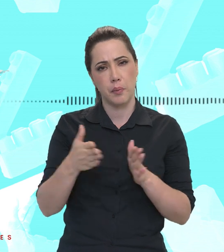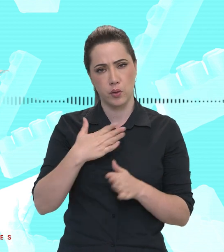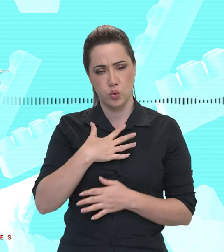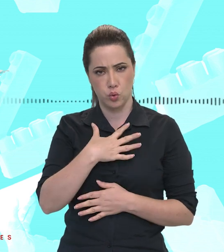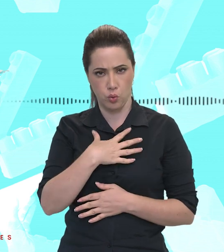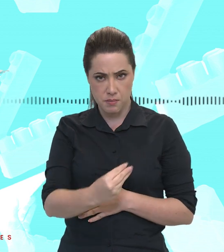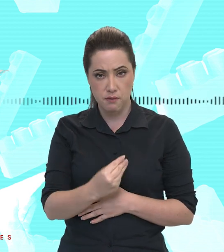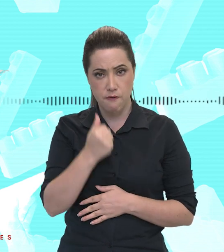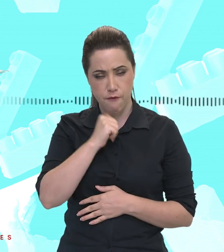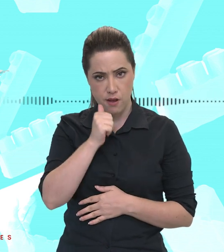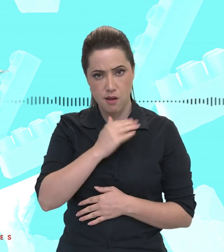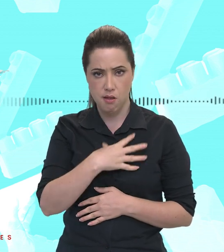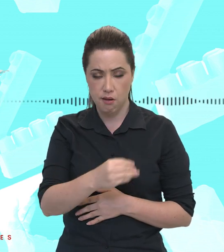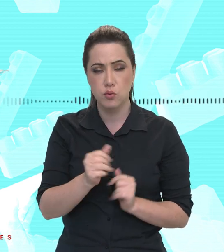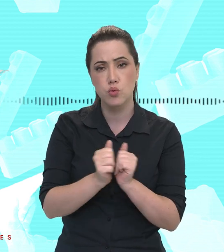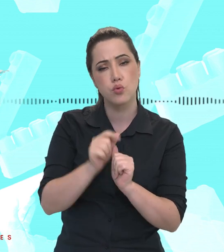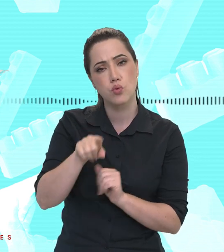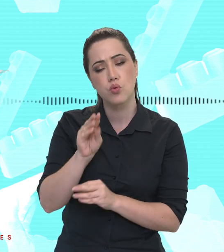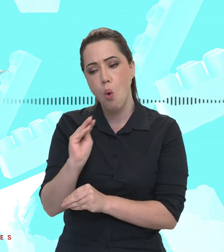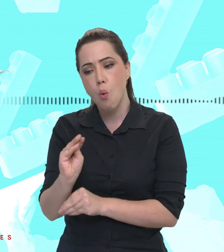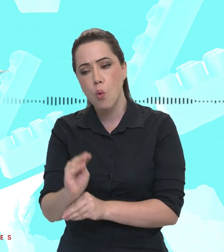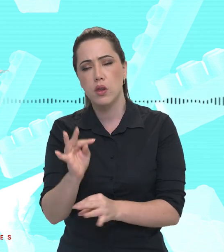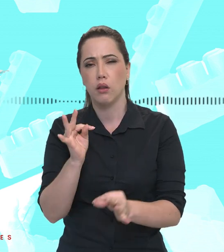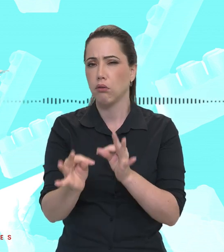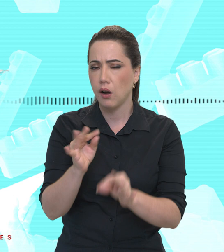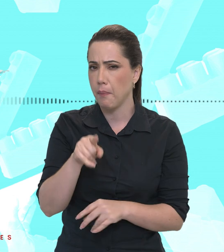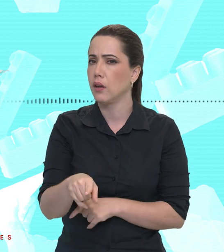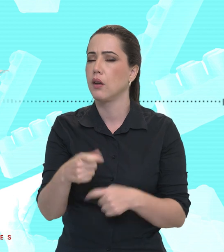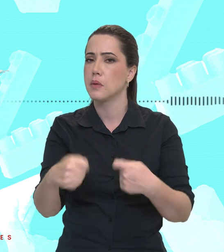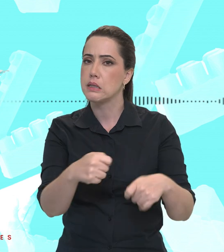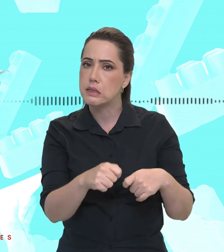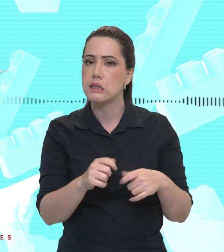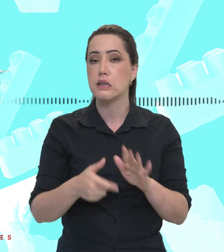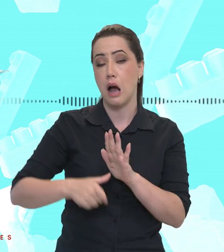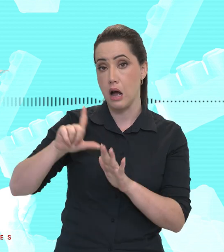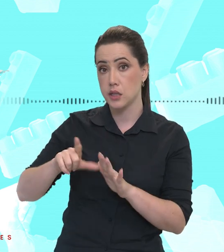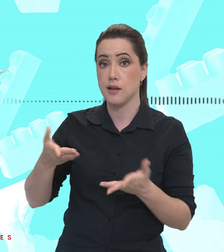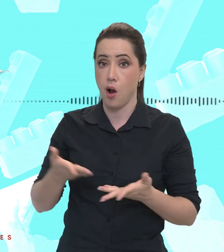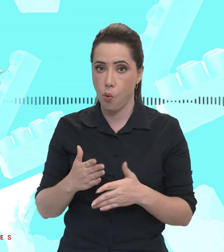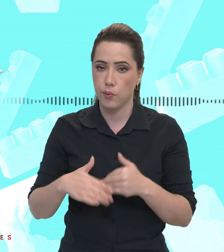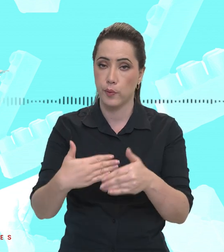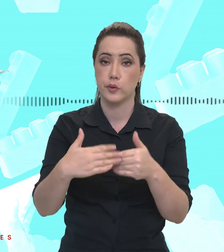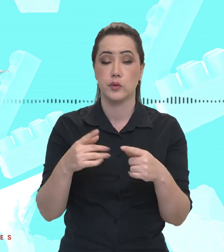a pandemia, Maya faz terapia, ela já fazia a pandemia e continuou fazendo para que as